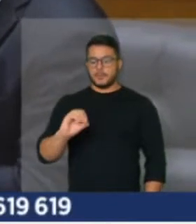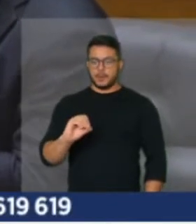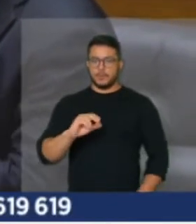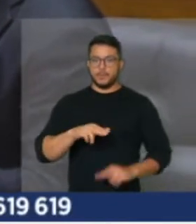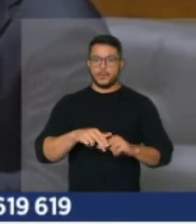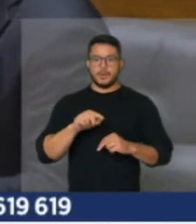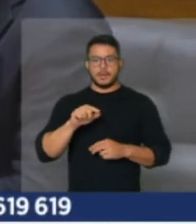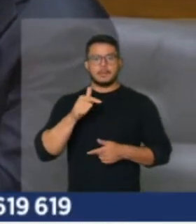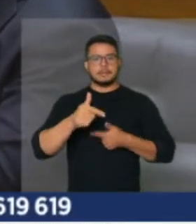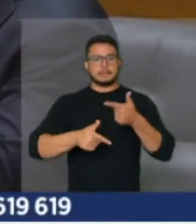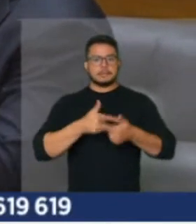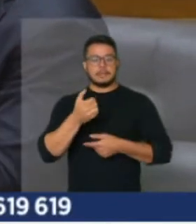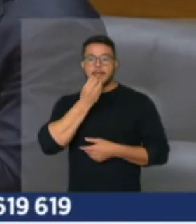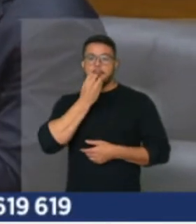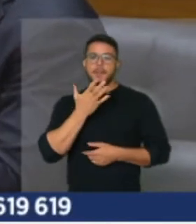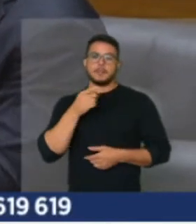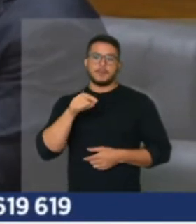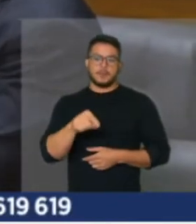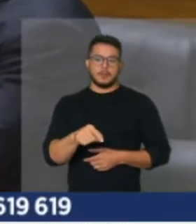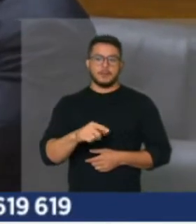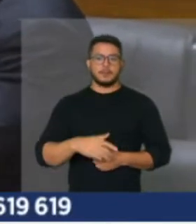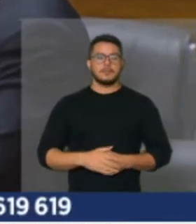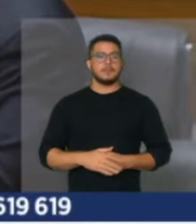VAMOS ESTAR JUNTOS, OBRIGADO SENHOR PRESIDENTE. [PRESIDENTE]: